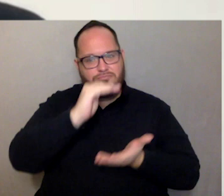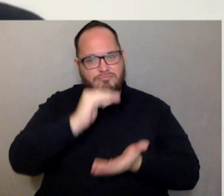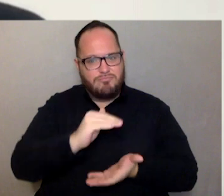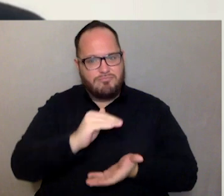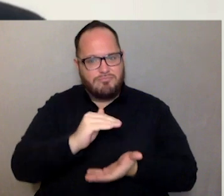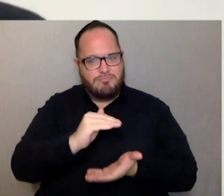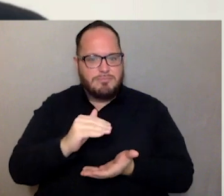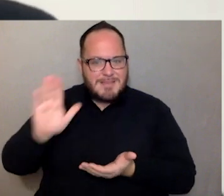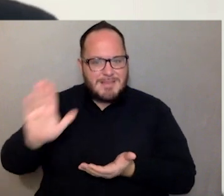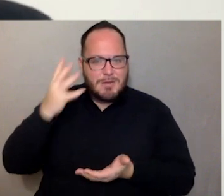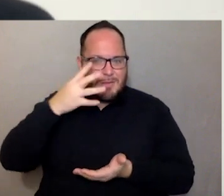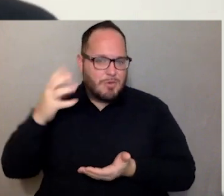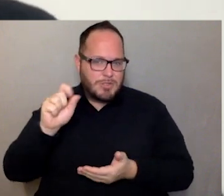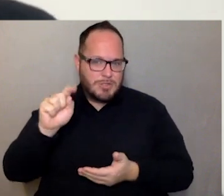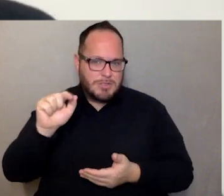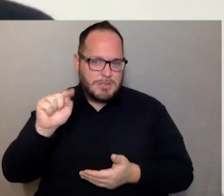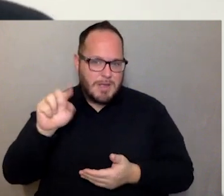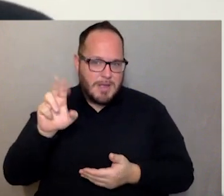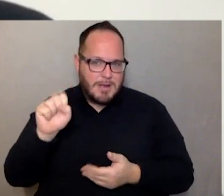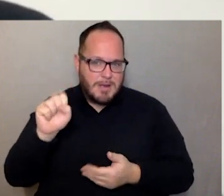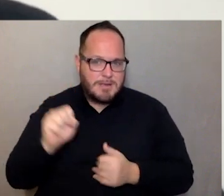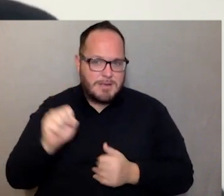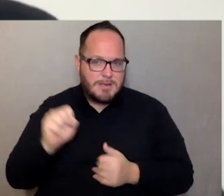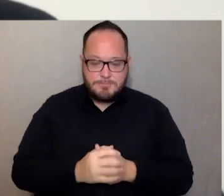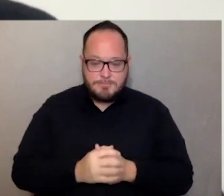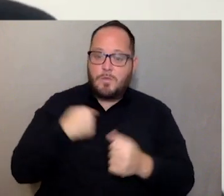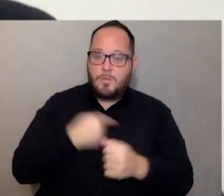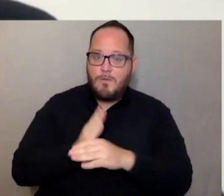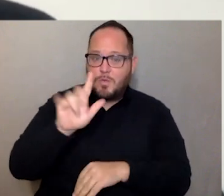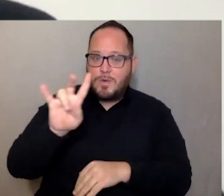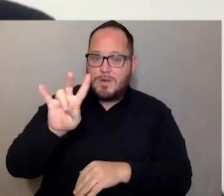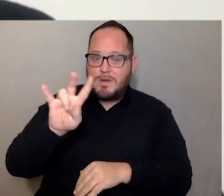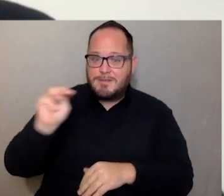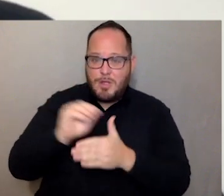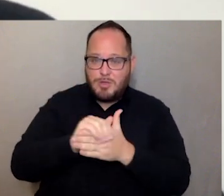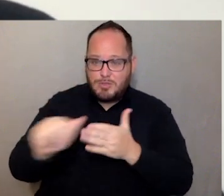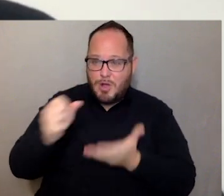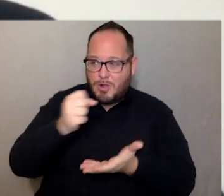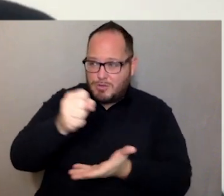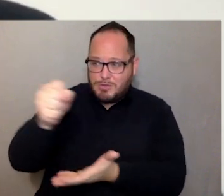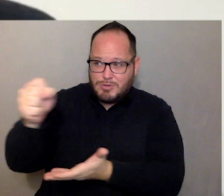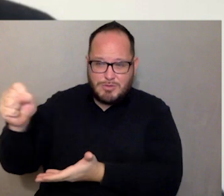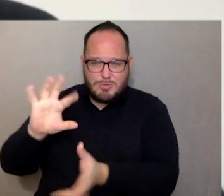OVER 27 MILLION DOLLARS IN RELIEF TO OVER 13,800 OREGON HOUSEHOLDS WHO ARE FACING UNPRECEDENTED FOOD AND HOUSING